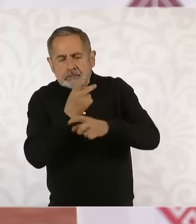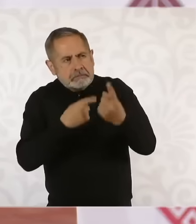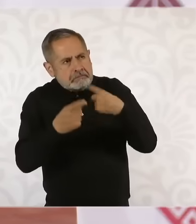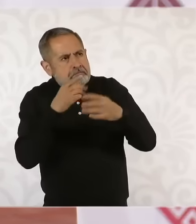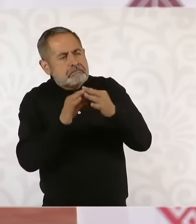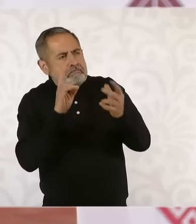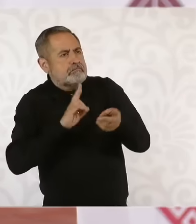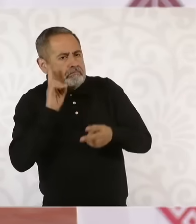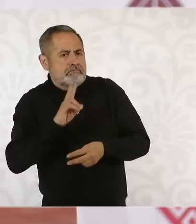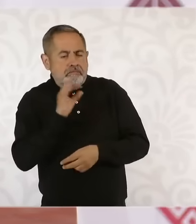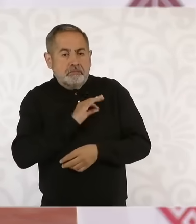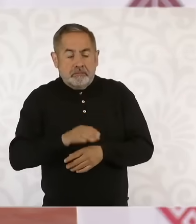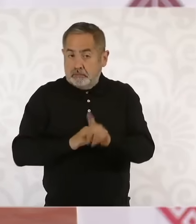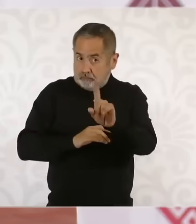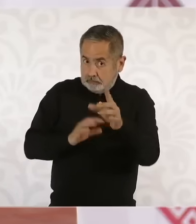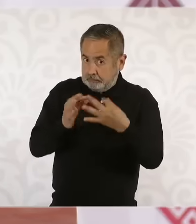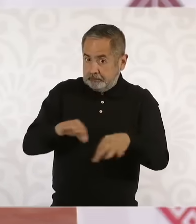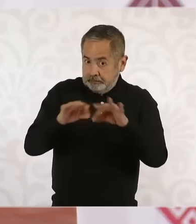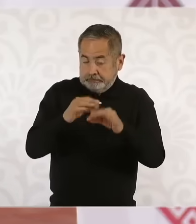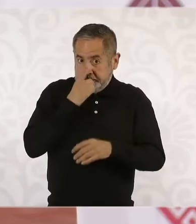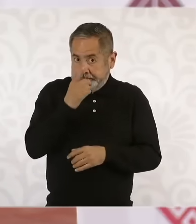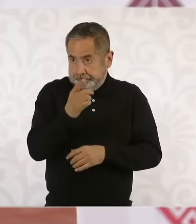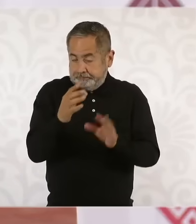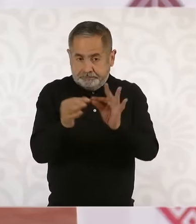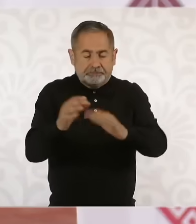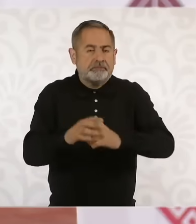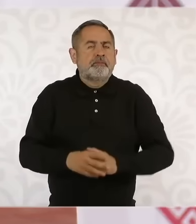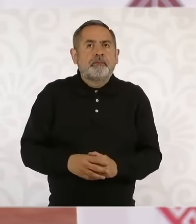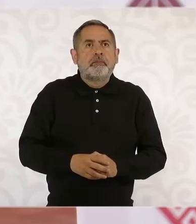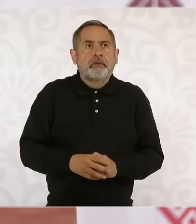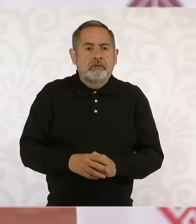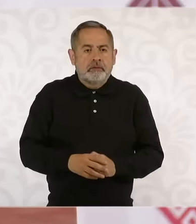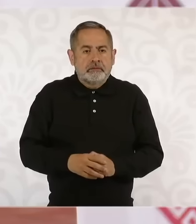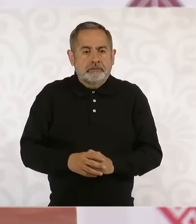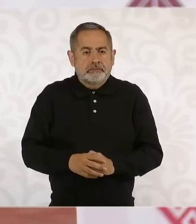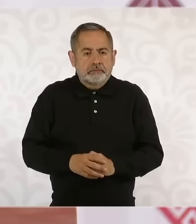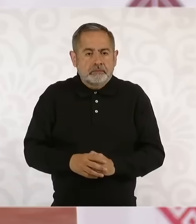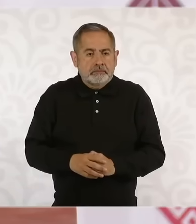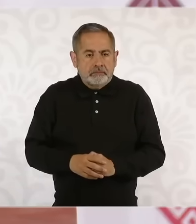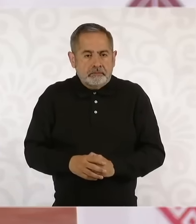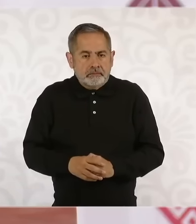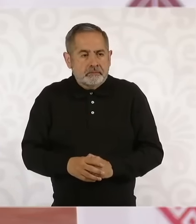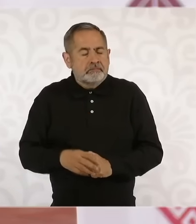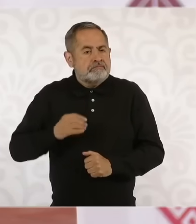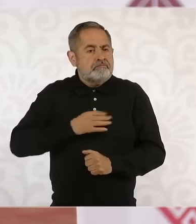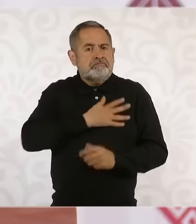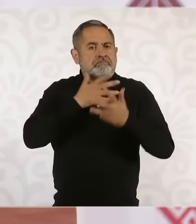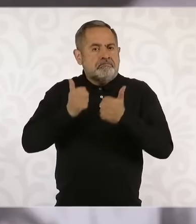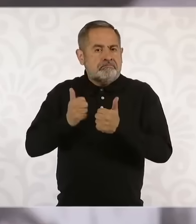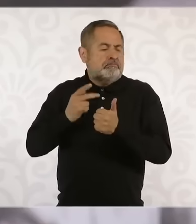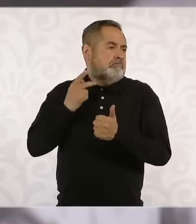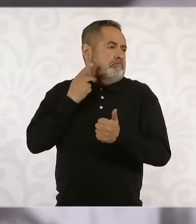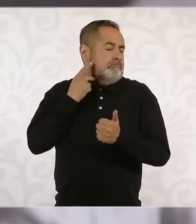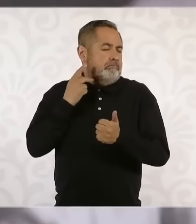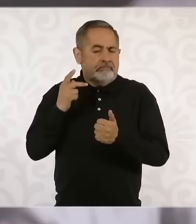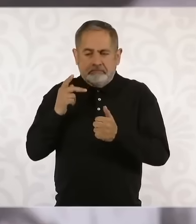Es muy importante decir que eh la política de bienestar es muy distinta a la que era hace 7